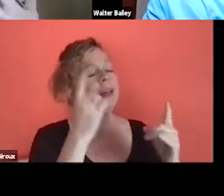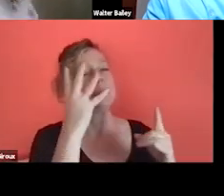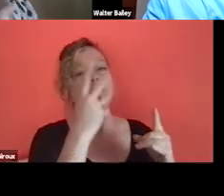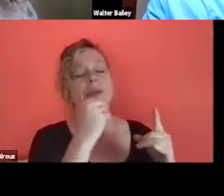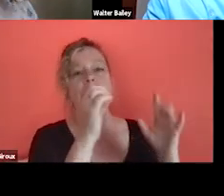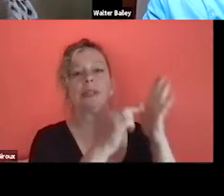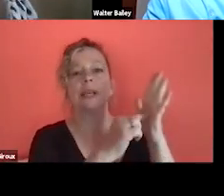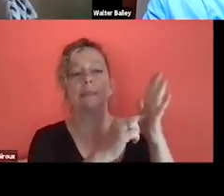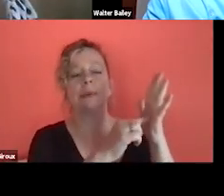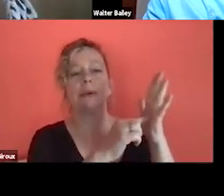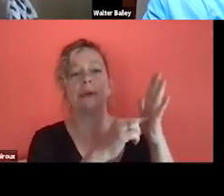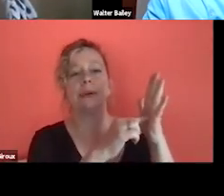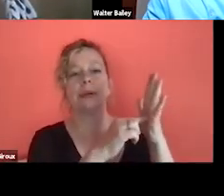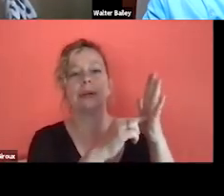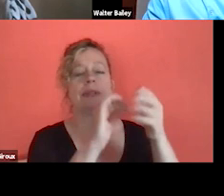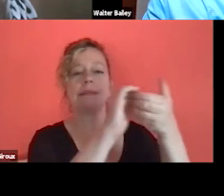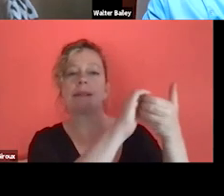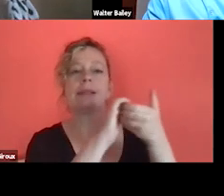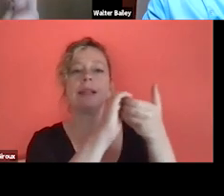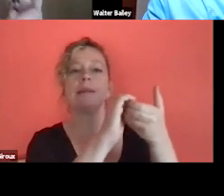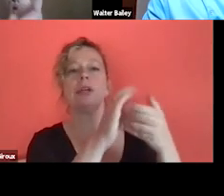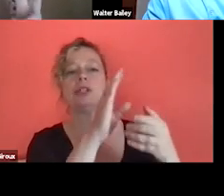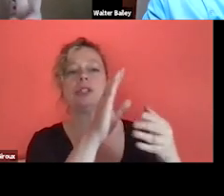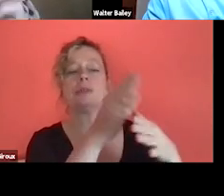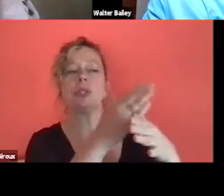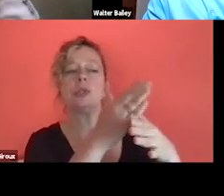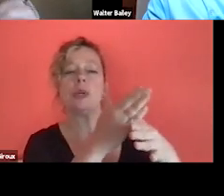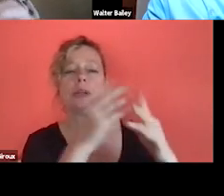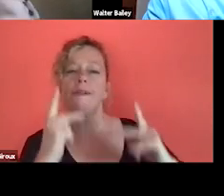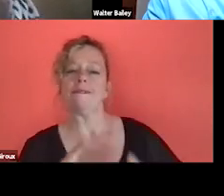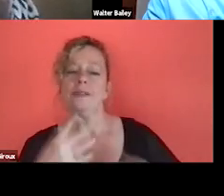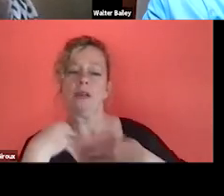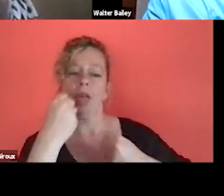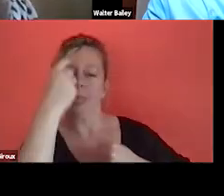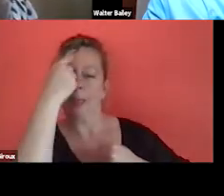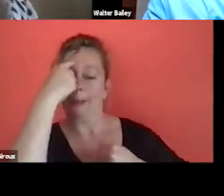del matrimonio entre lo que consideramos salud física y salud mental,